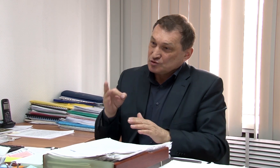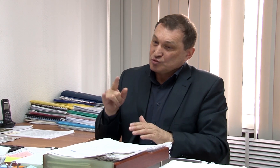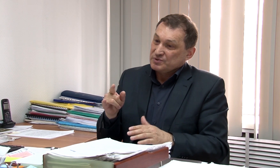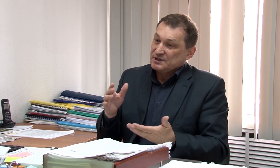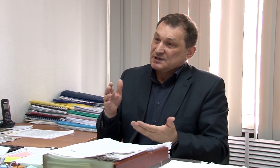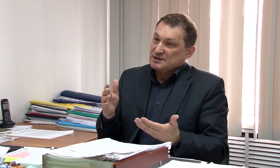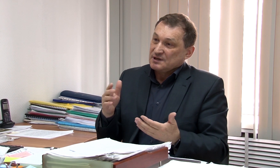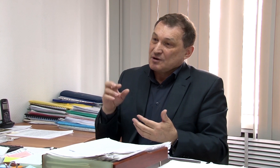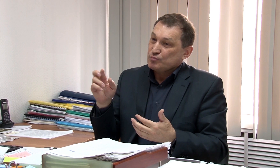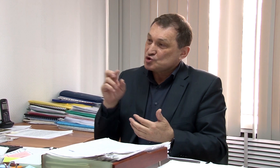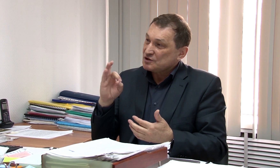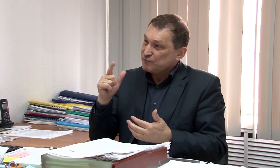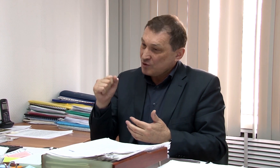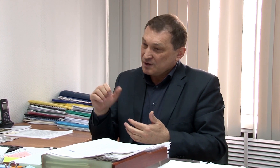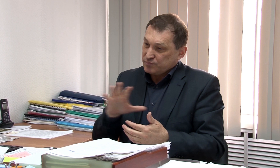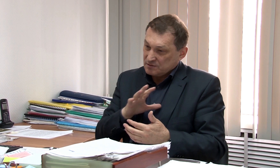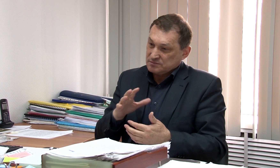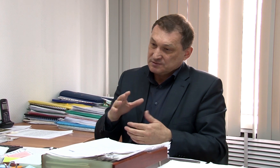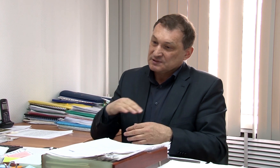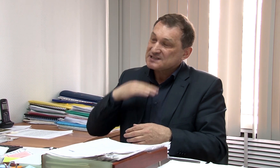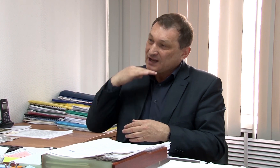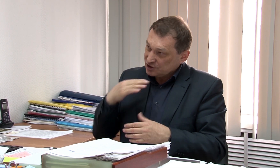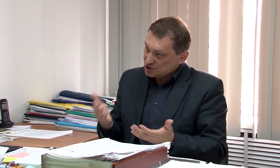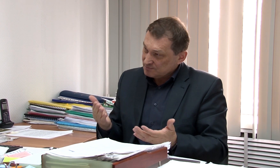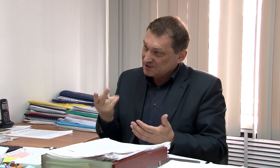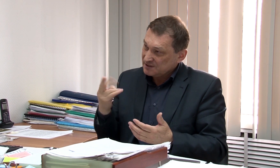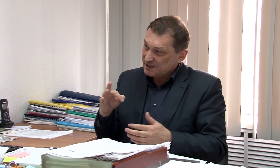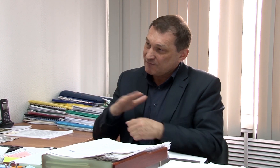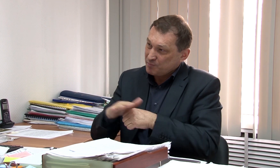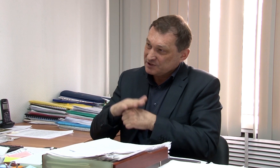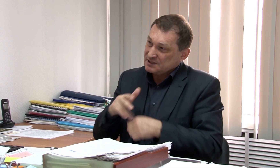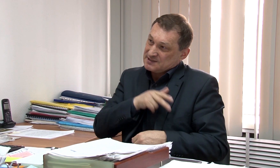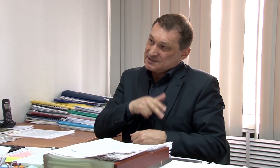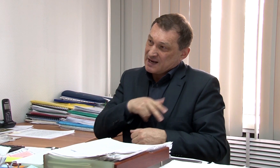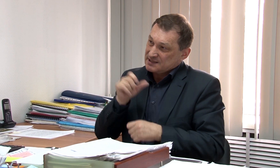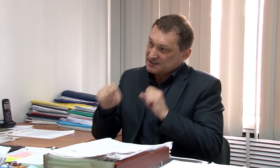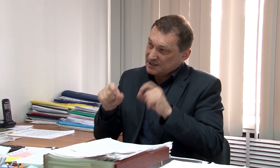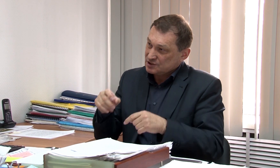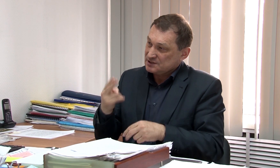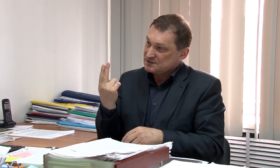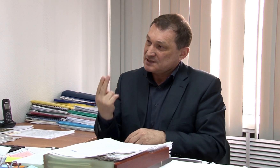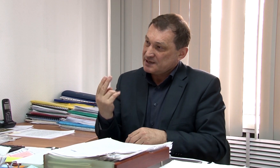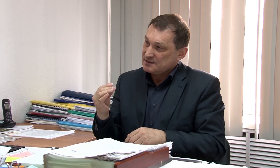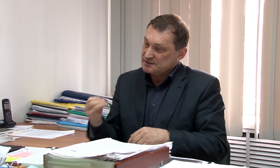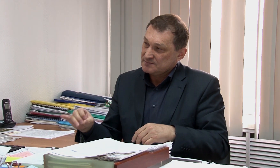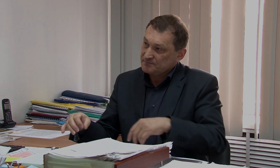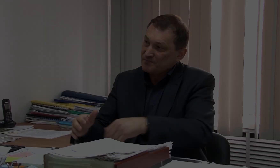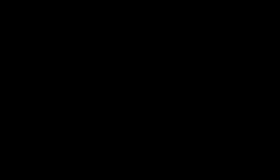Чтобы воговский бюджет был достаточным для реализации социальных задач и целей.